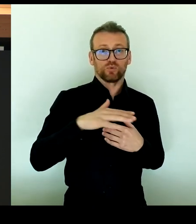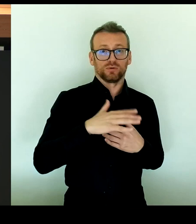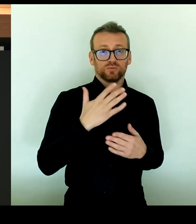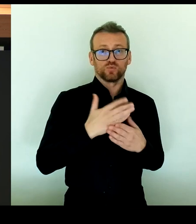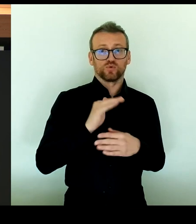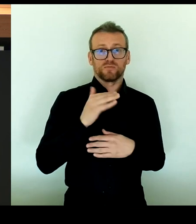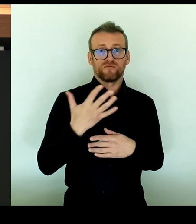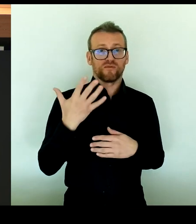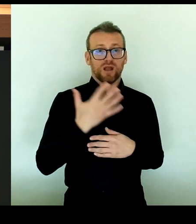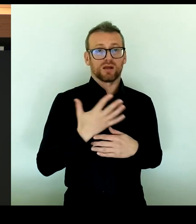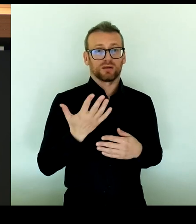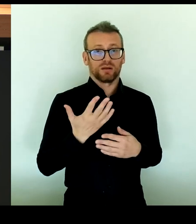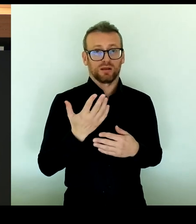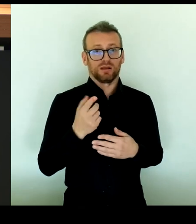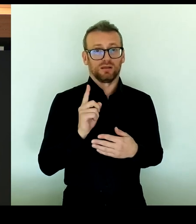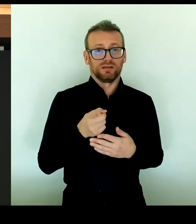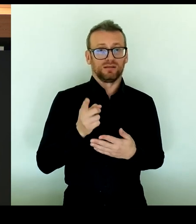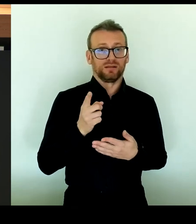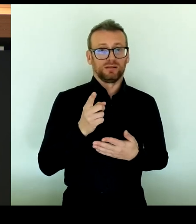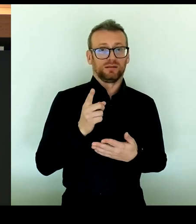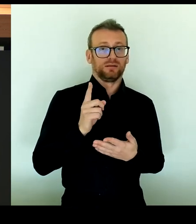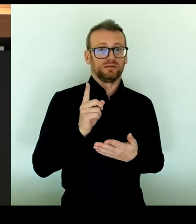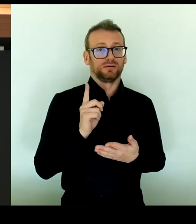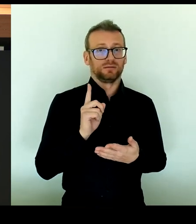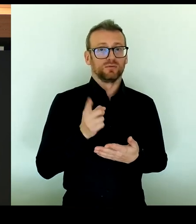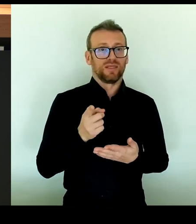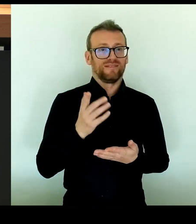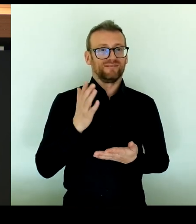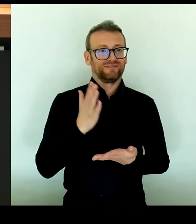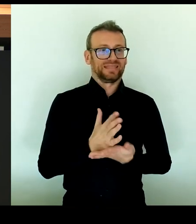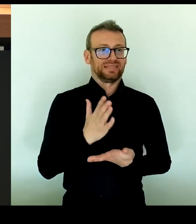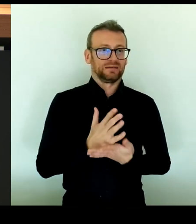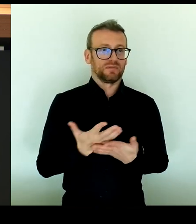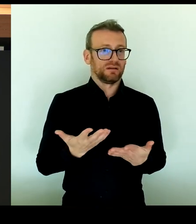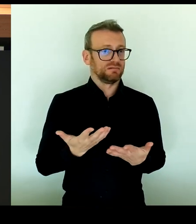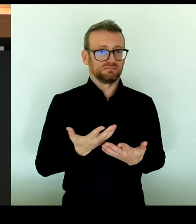würden dort gibt es keine Fahrrad Abstellanlagen und den übrigen der findet so gut wie nicht statt.